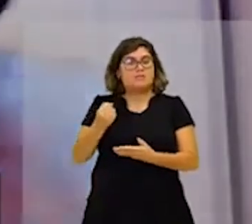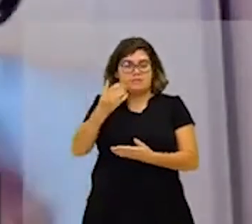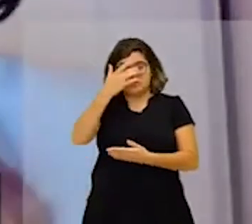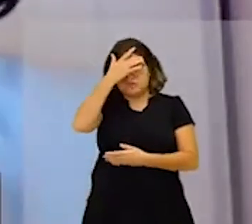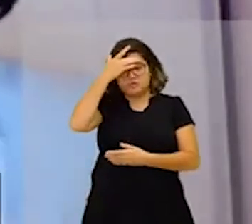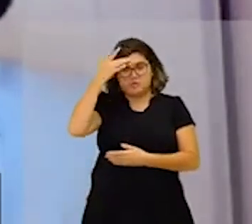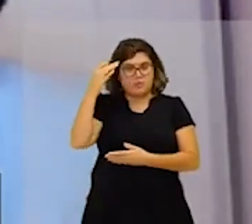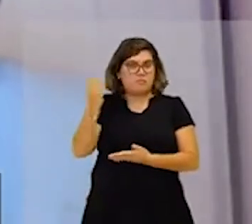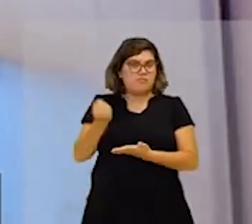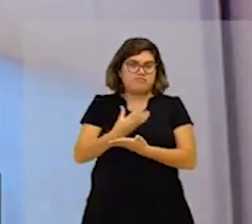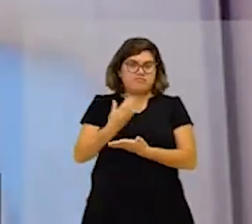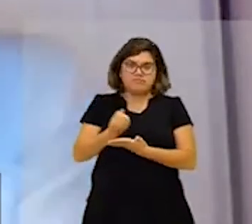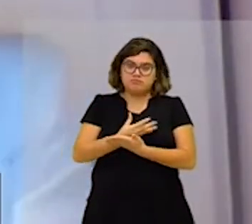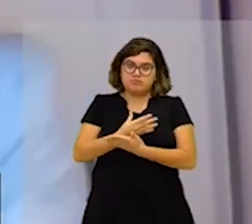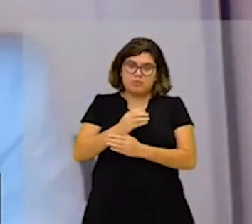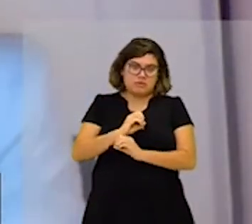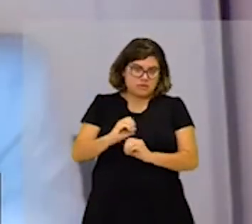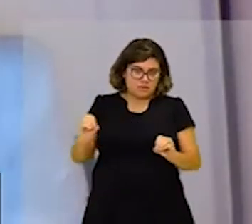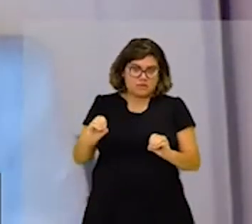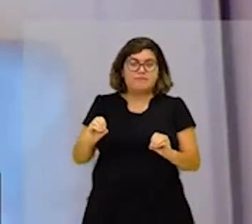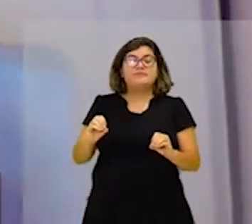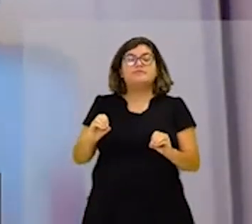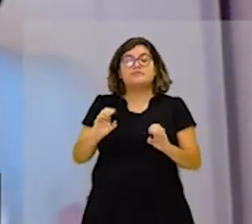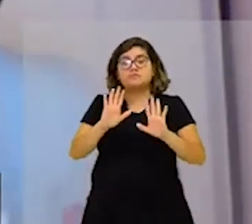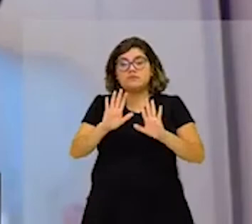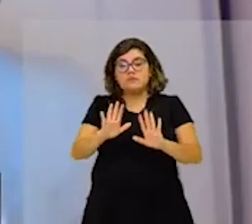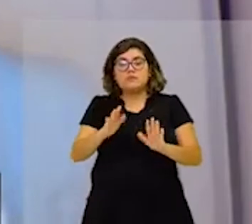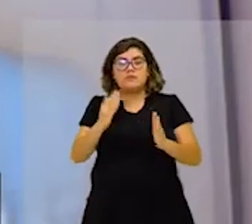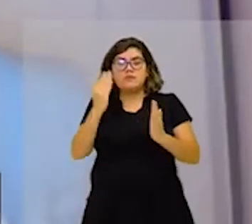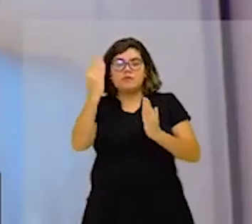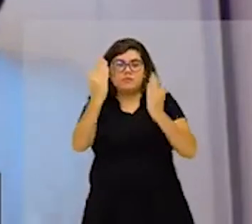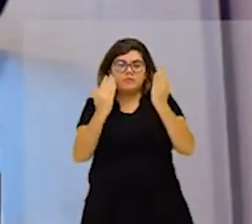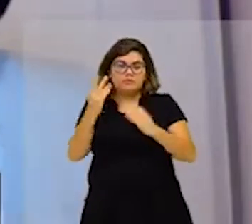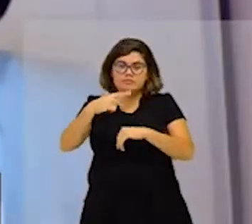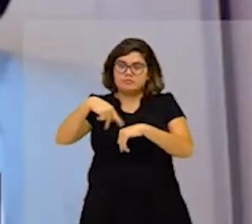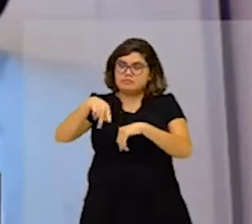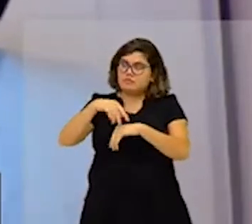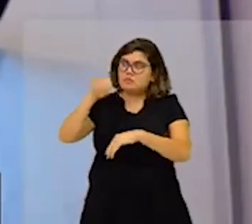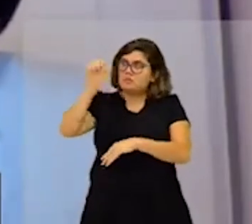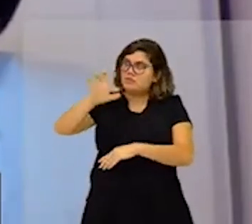construção de vocês 24 e comparação com países europeus por exemplo o Brasil na época tinha